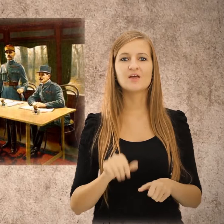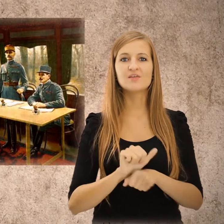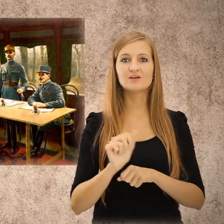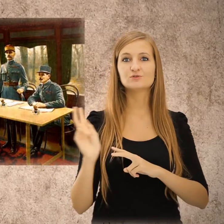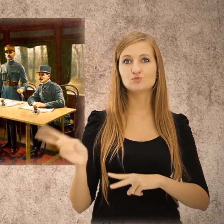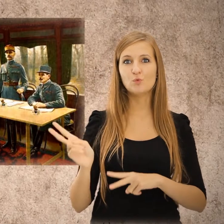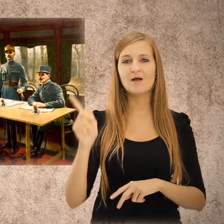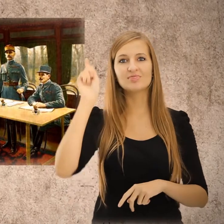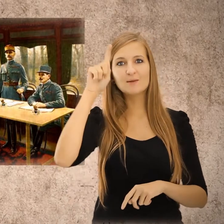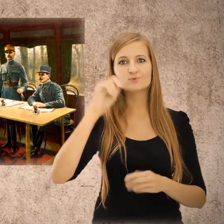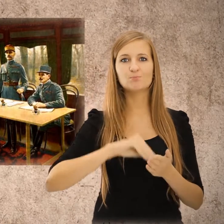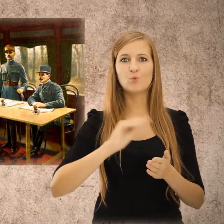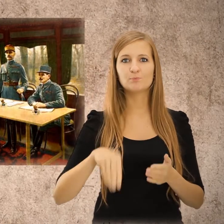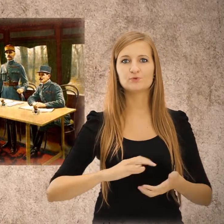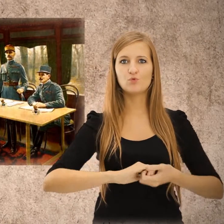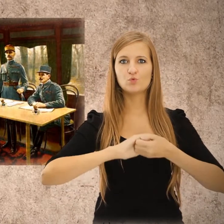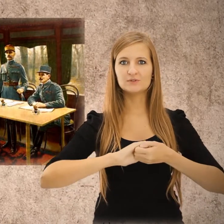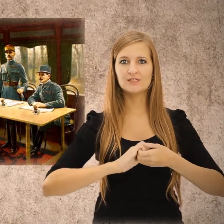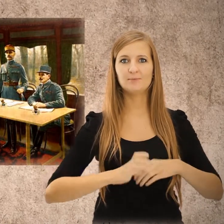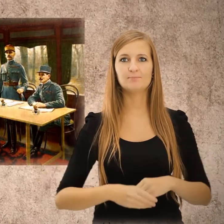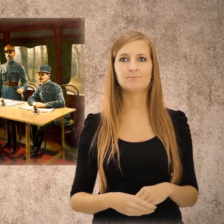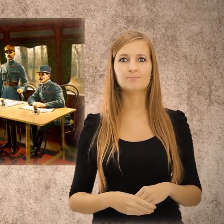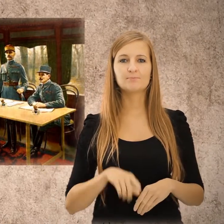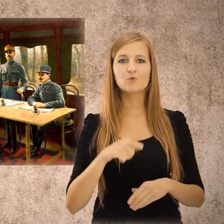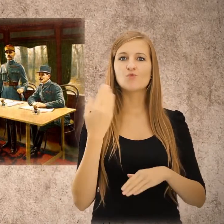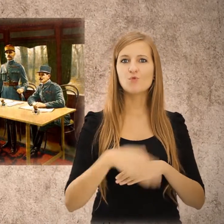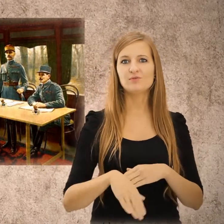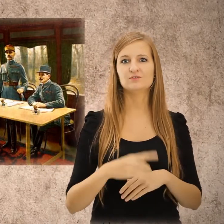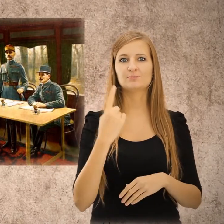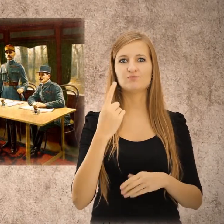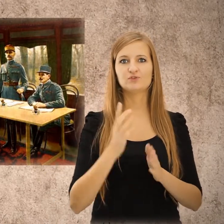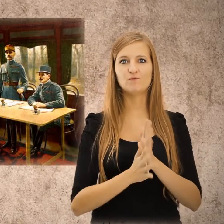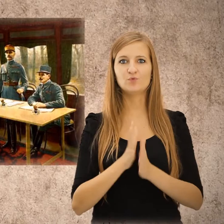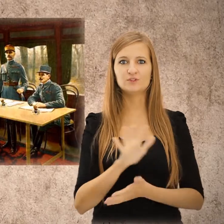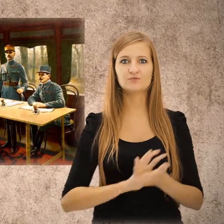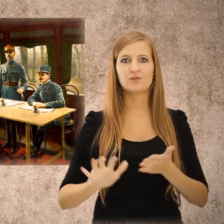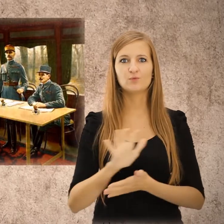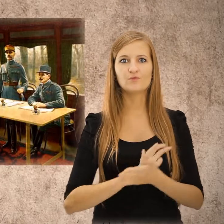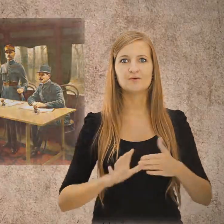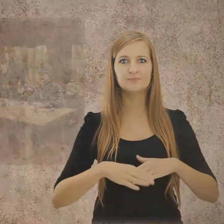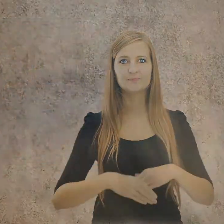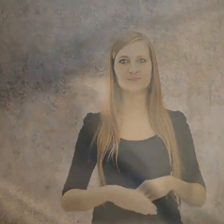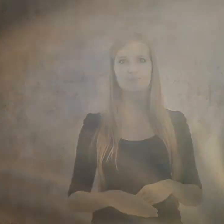11 listopada Niemcy podpisują rozejm. I Wojna Światowa dobiega końca.